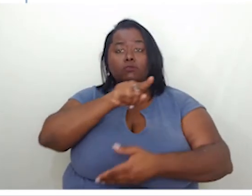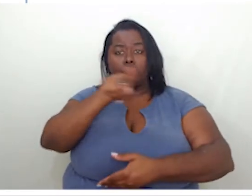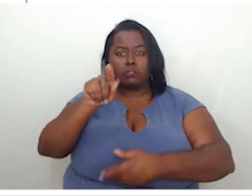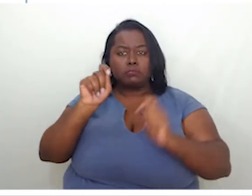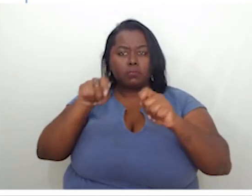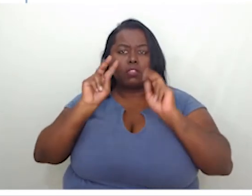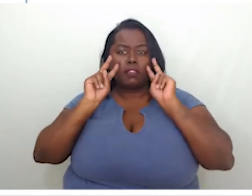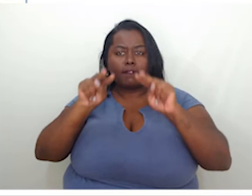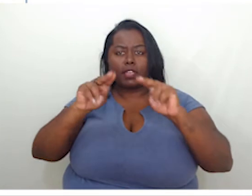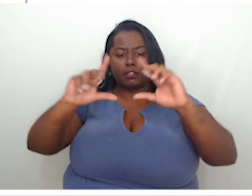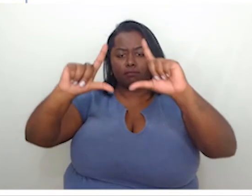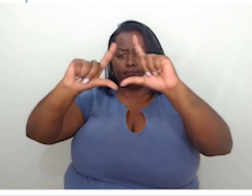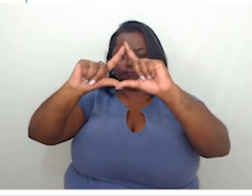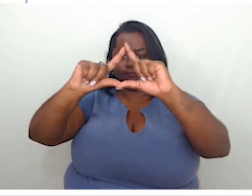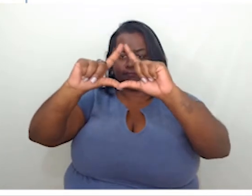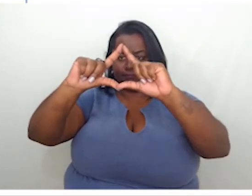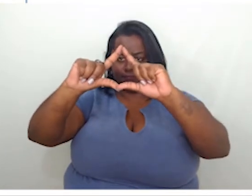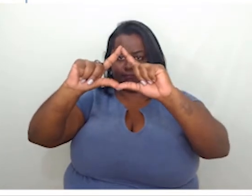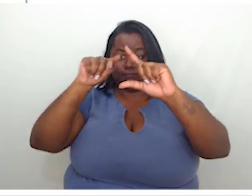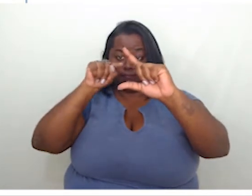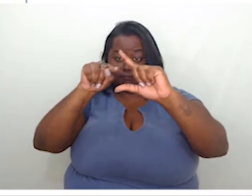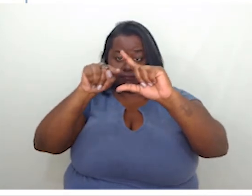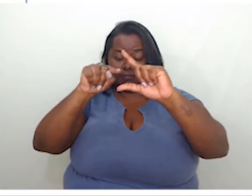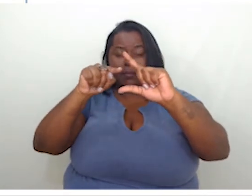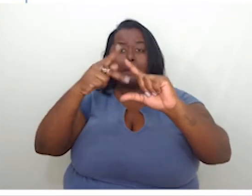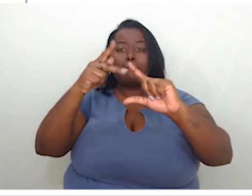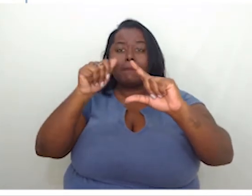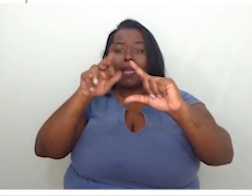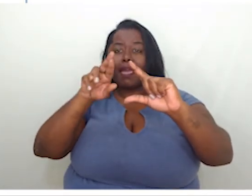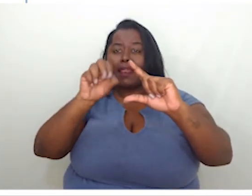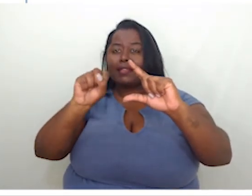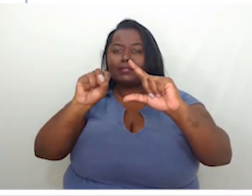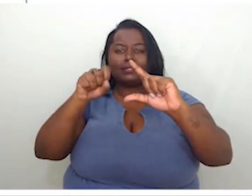presencia cognitiva, presencia de tutoría y presencia social.